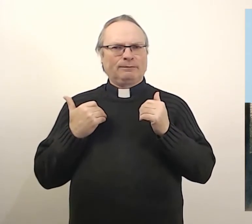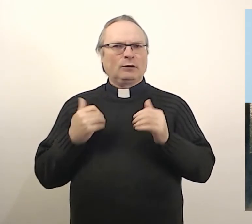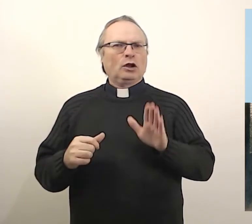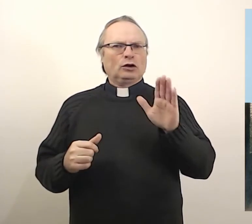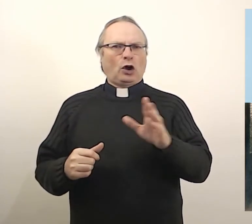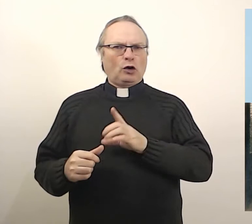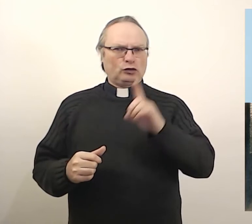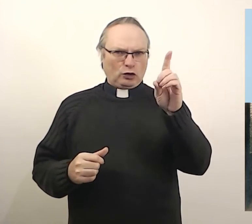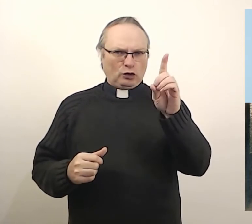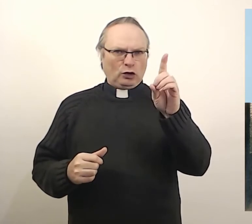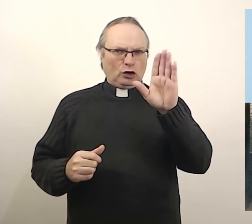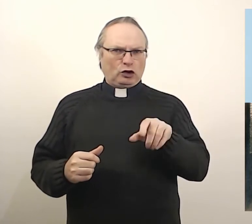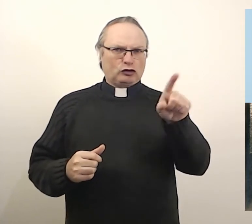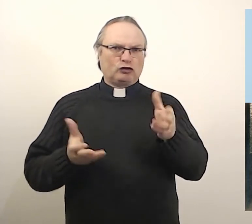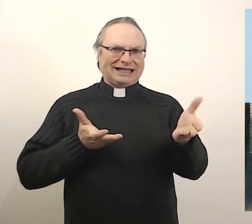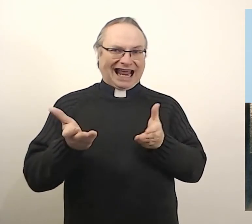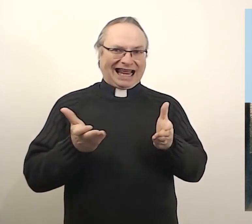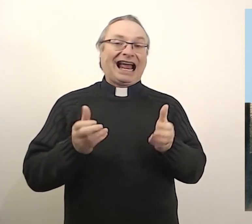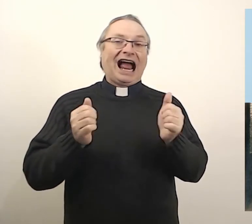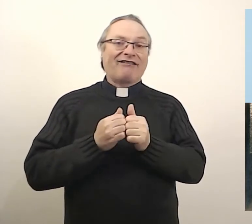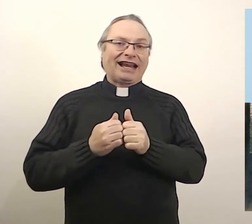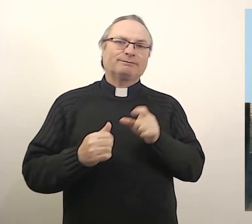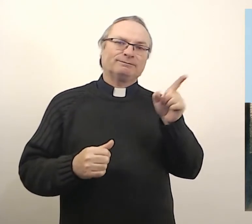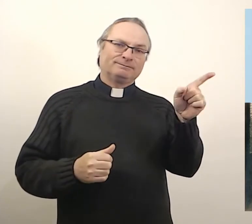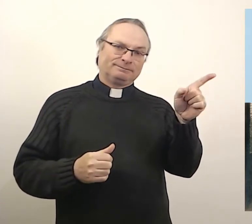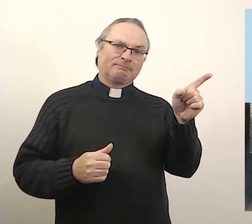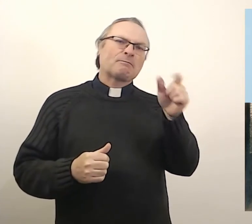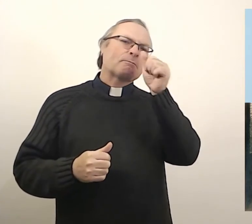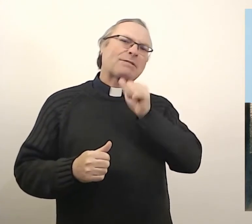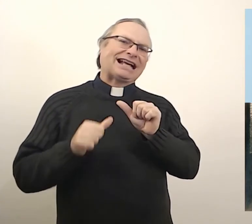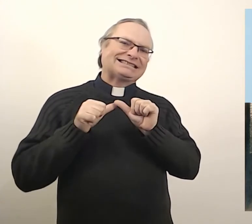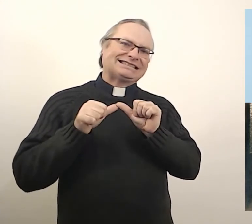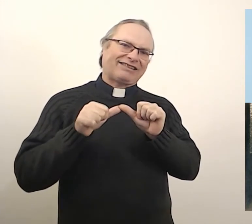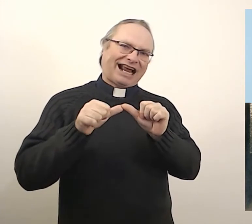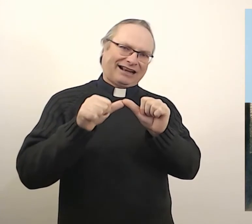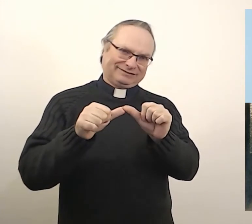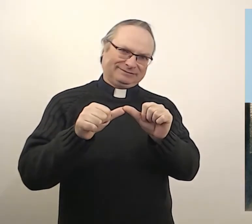ton Dieu que tu sers avec persévérance